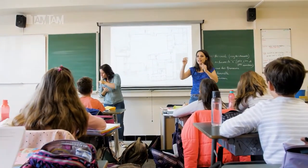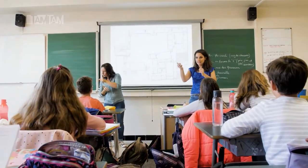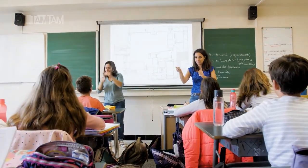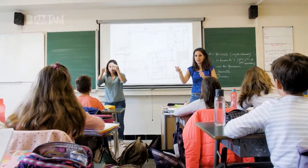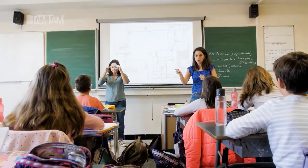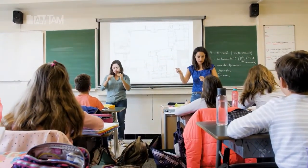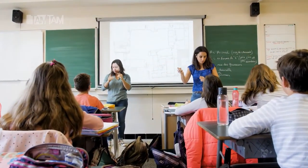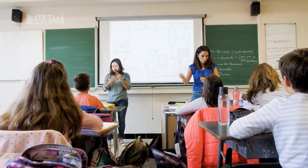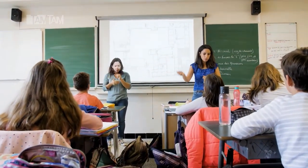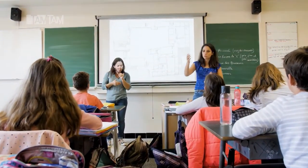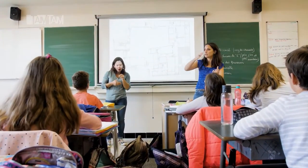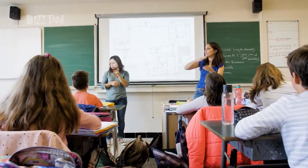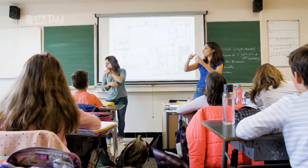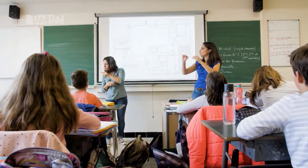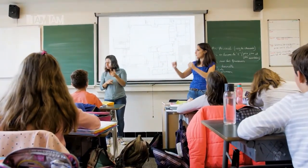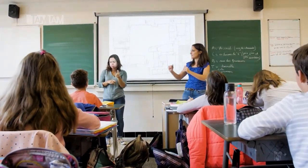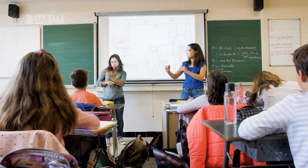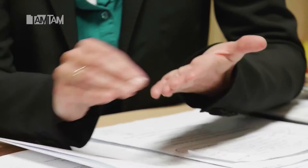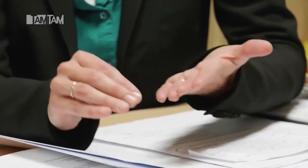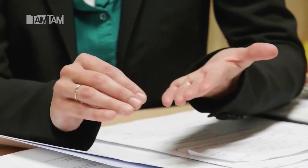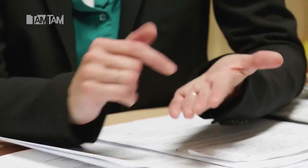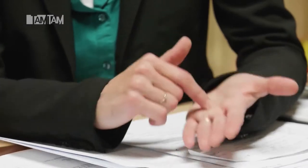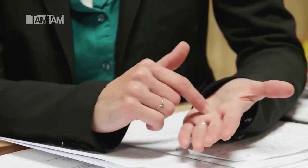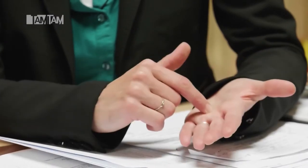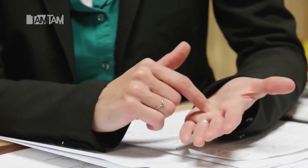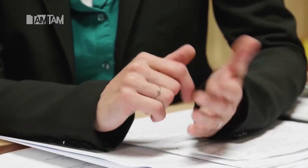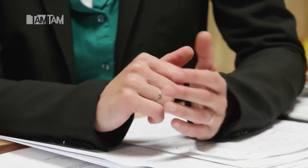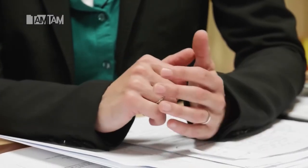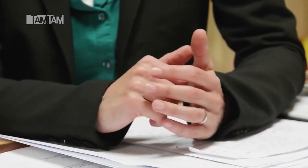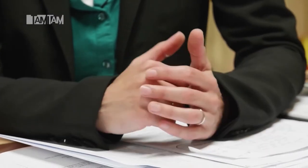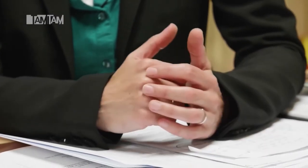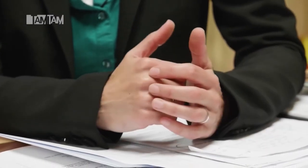Ca permet aussi d'inscrire des enfants dont le frère ou la soeur